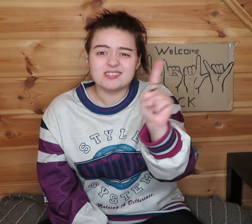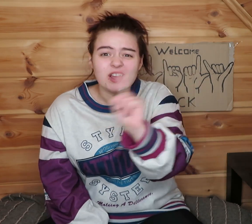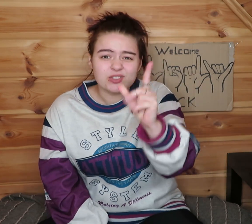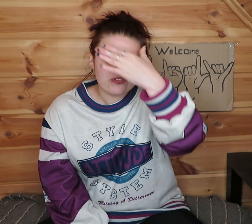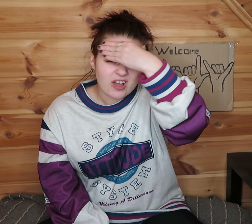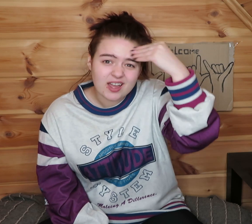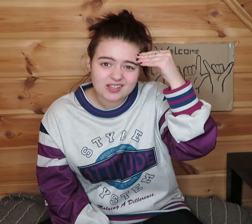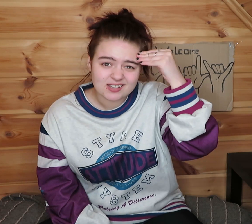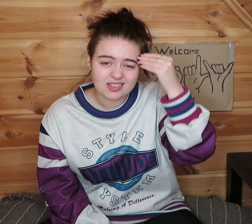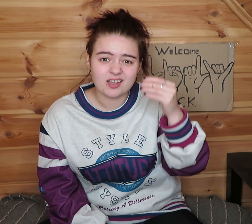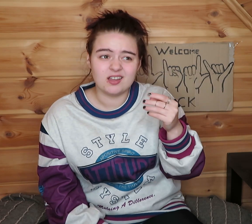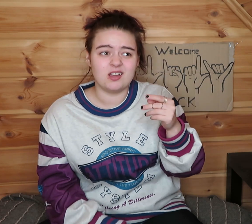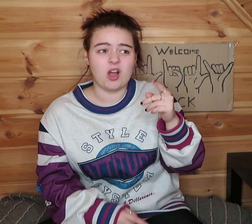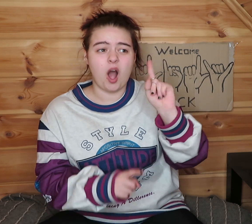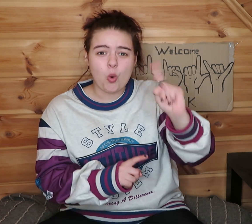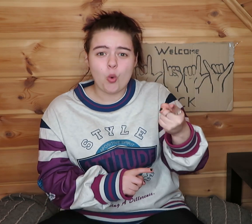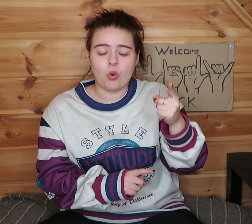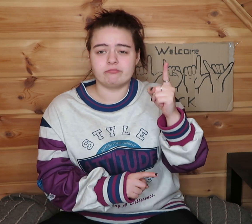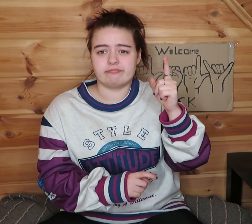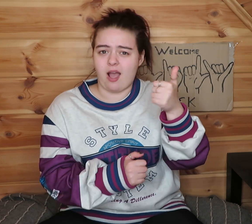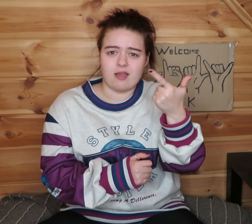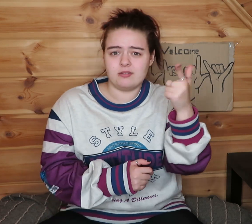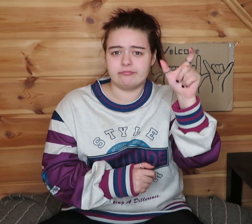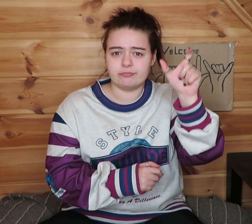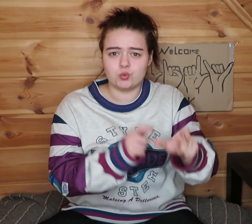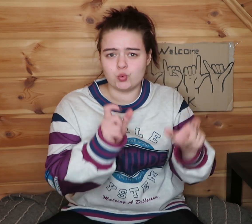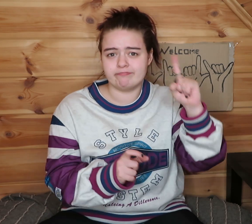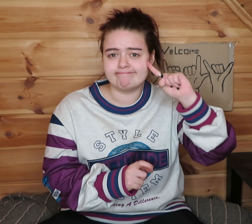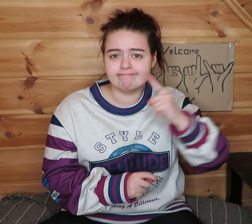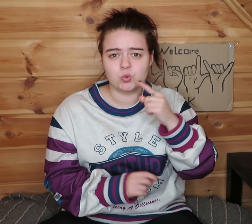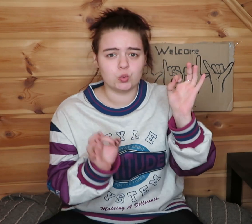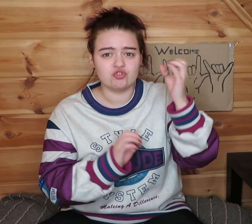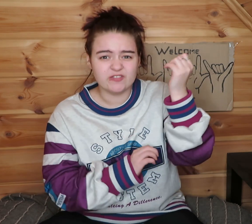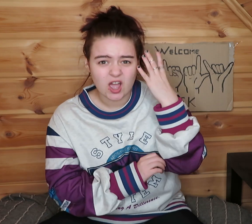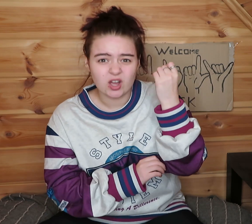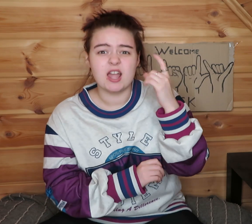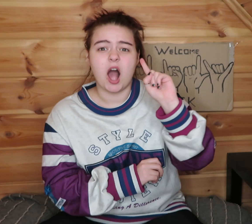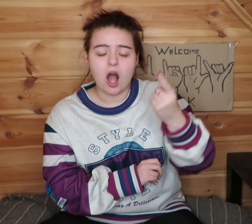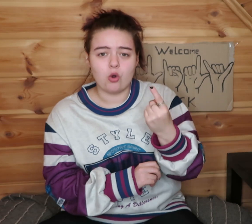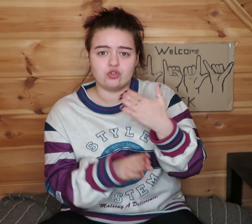es darf nicht vergessen werden, dass auch einige Gehörlose oder Schwerhörige